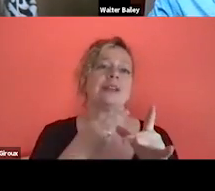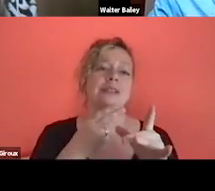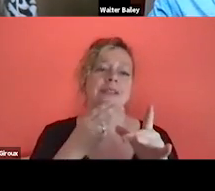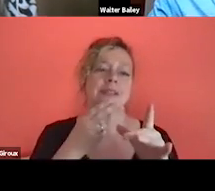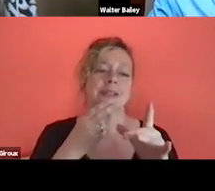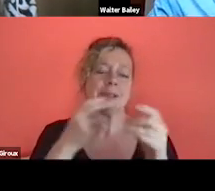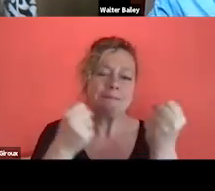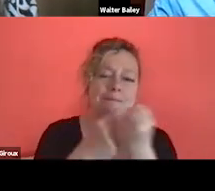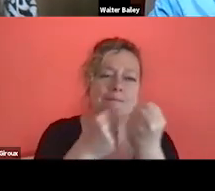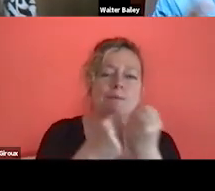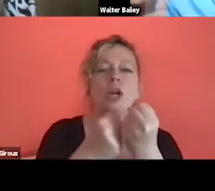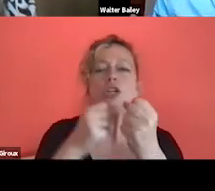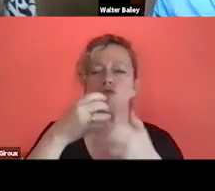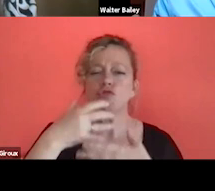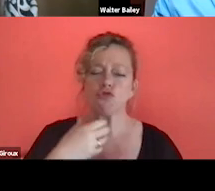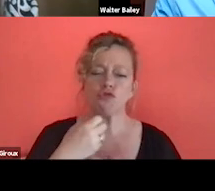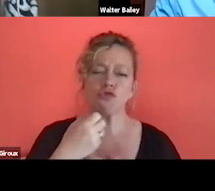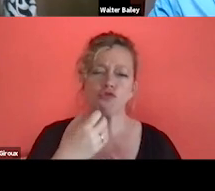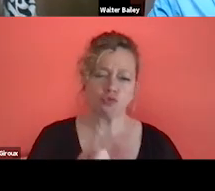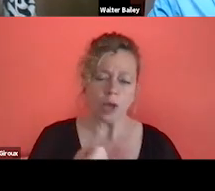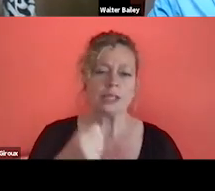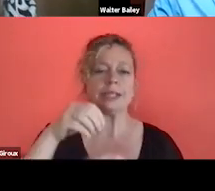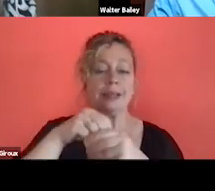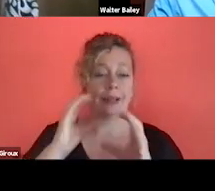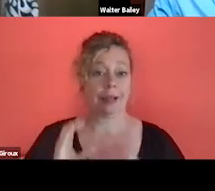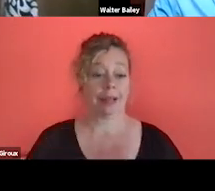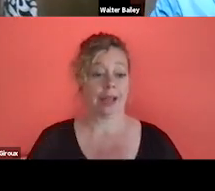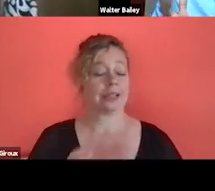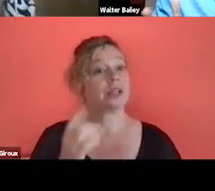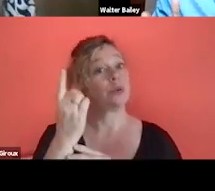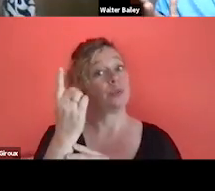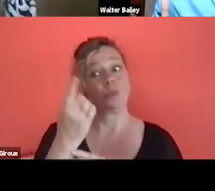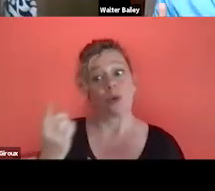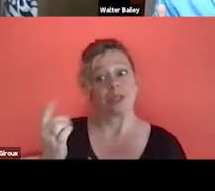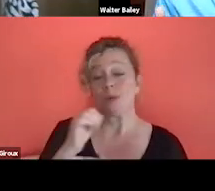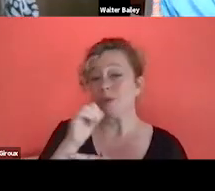con nuestros clientes. Y luego, los que no pudimos contactar de inmediato,